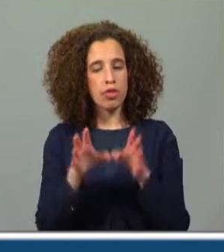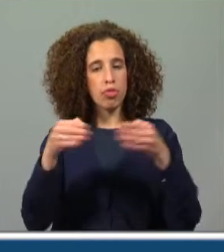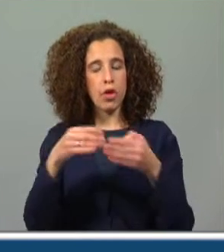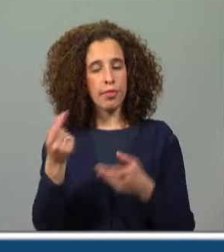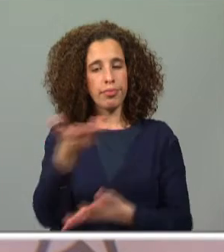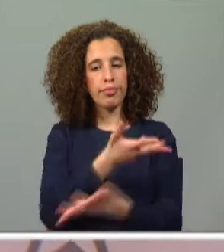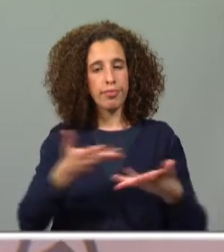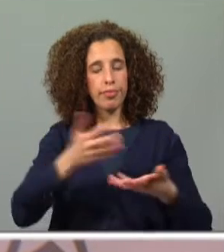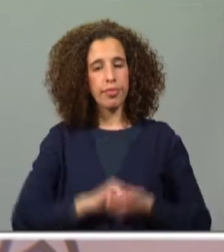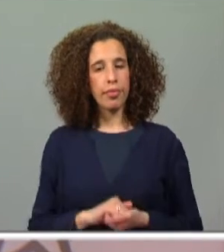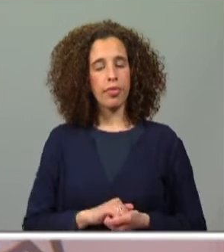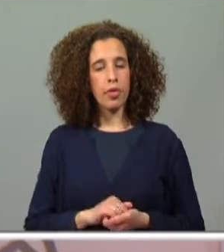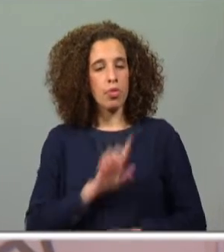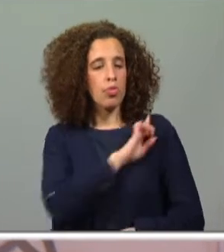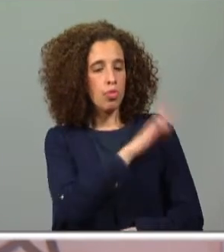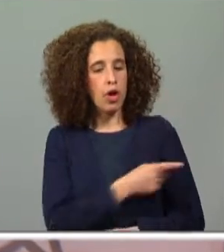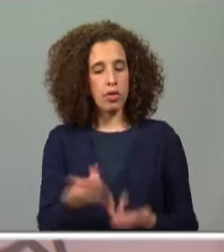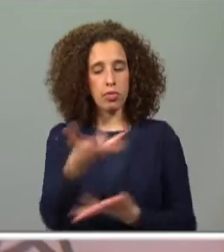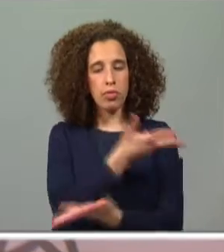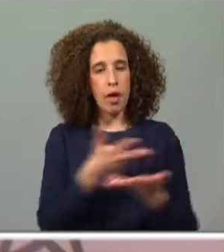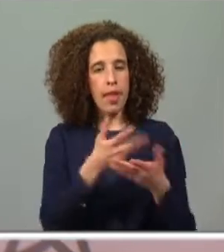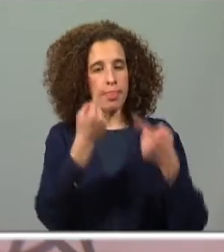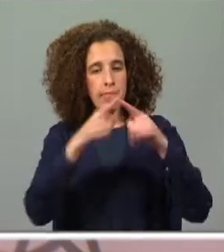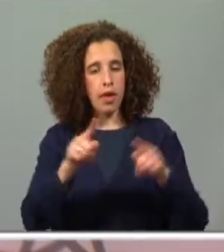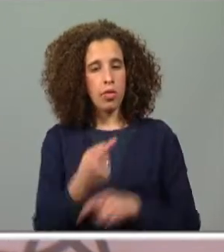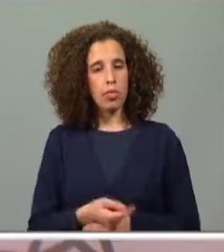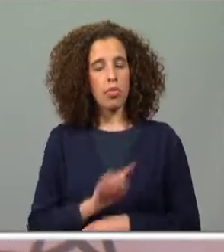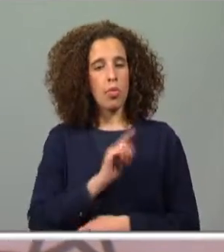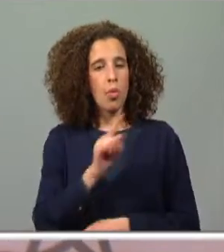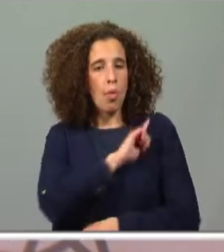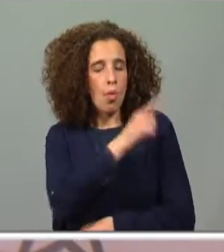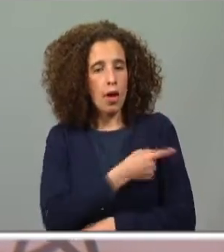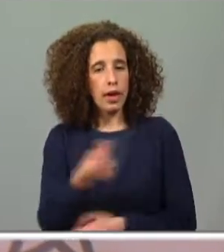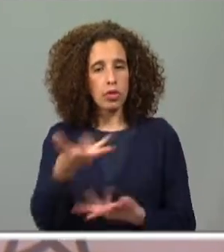portanto tinham um poder sócio-econômico diferente económico diferente era fácil 因此，他們具有社會經濟權力不同經濟不同很容易